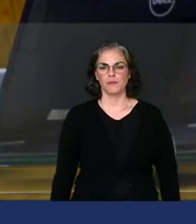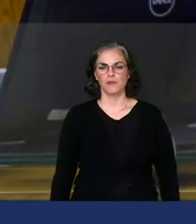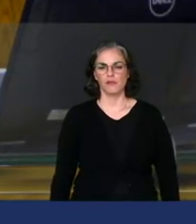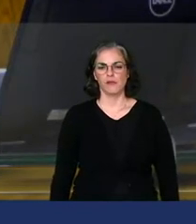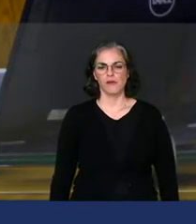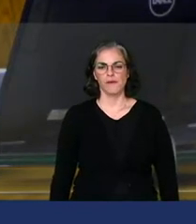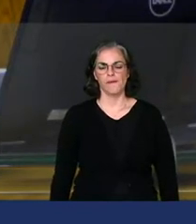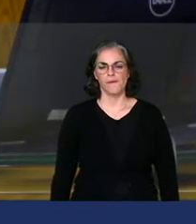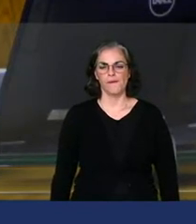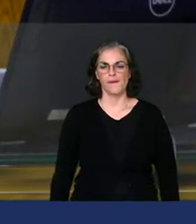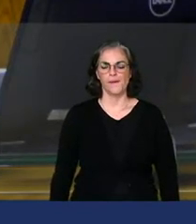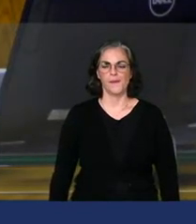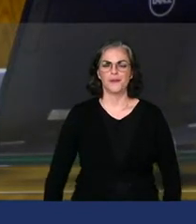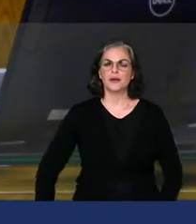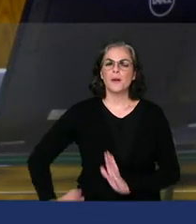VAMOS PROSSEGUIR? ORIENTAÇÃO